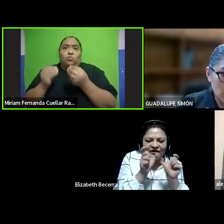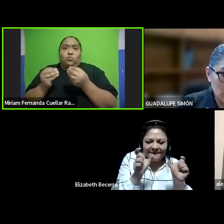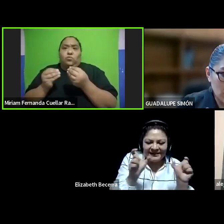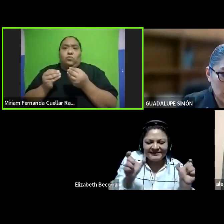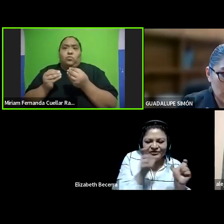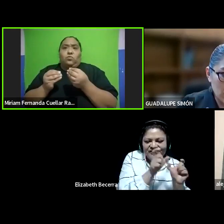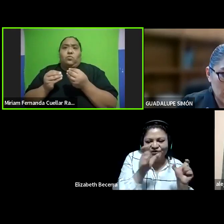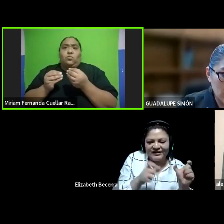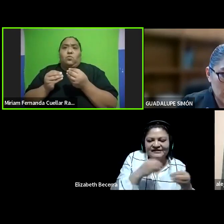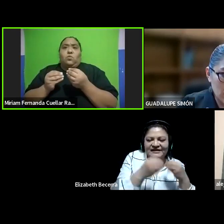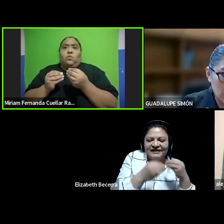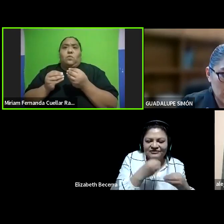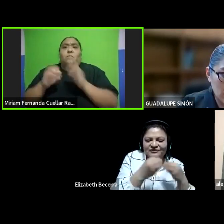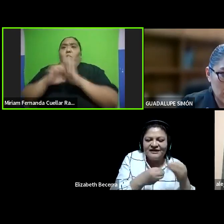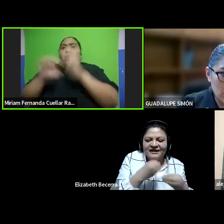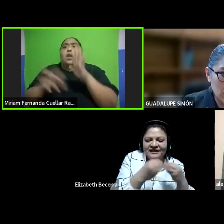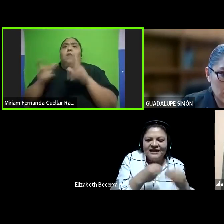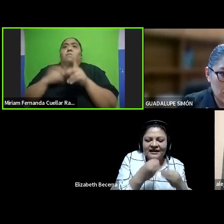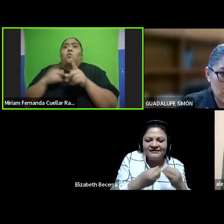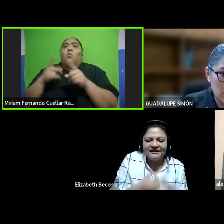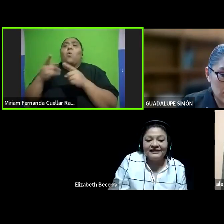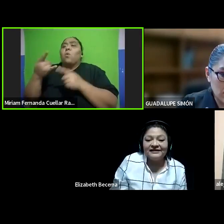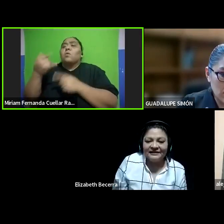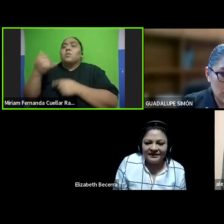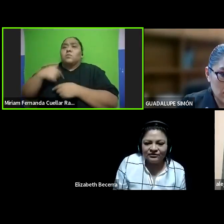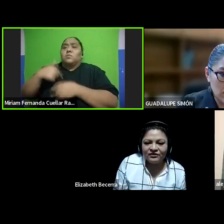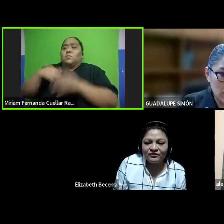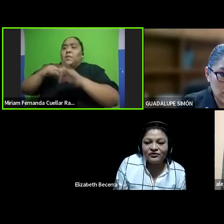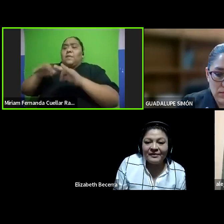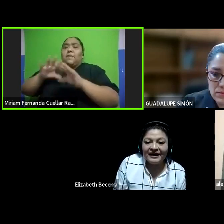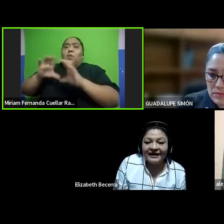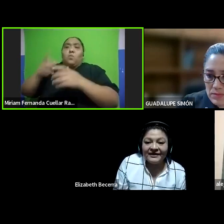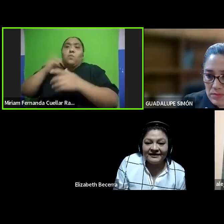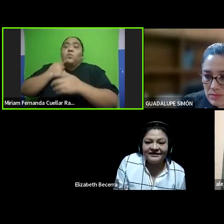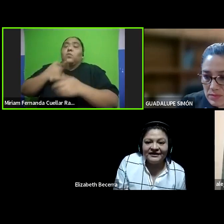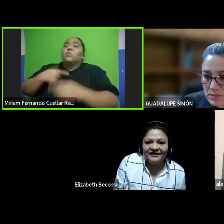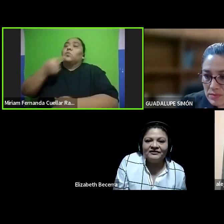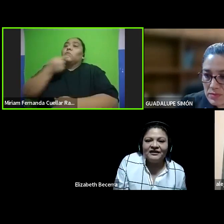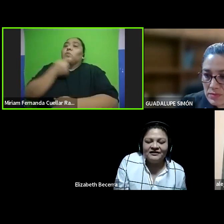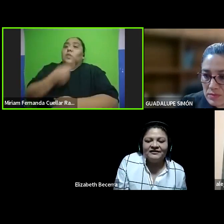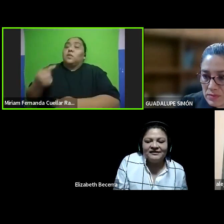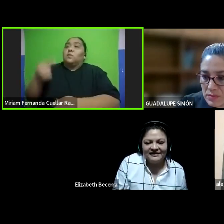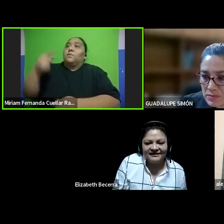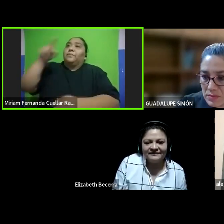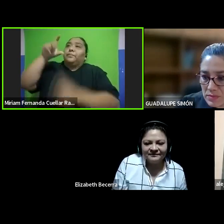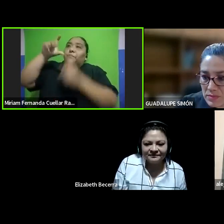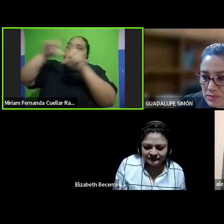chicos chicos sordos haciendo este víctorgramas con historia s, y s, y ellos los vayan y ellos los vayan.